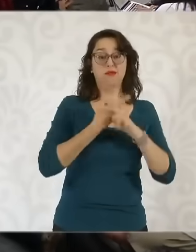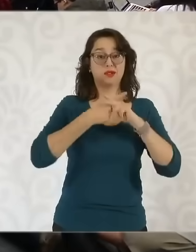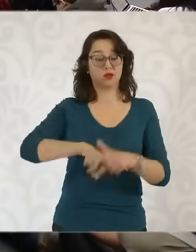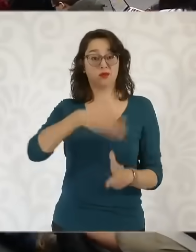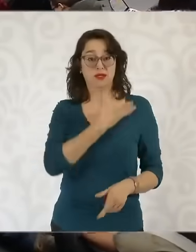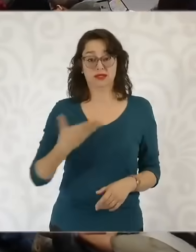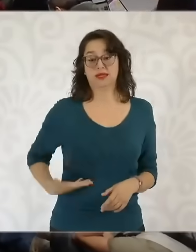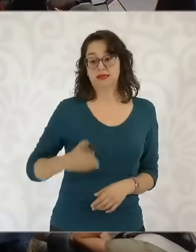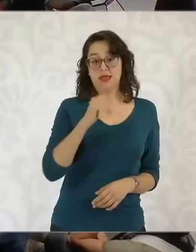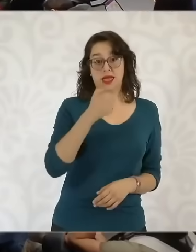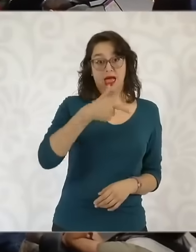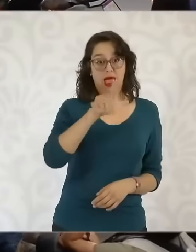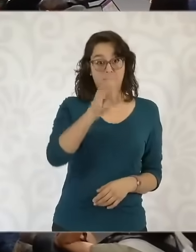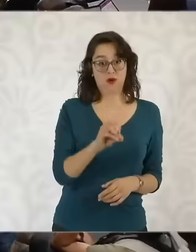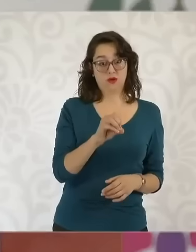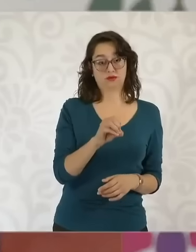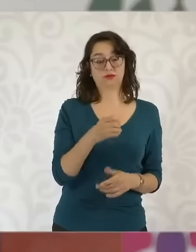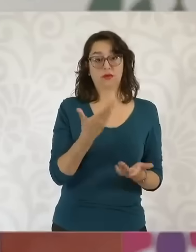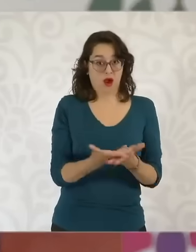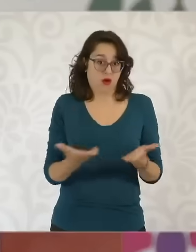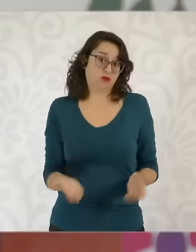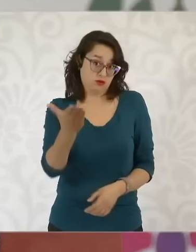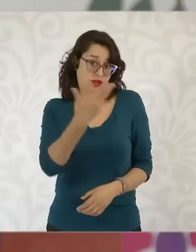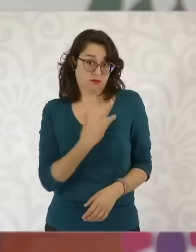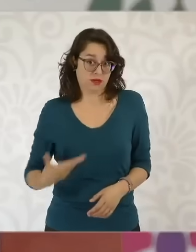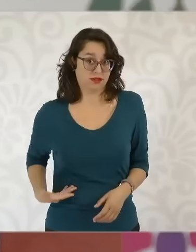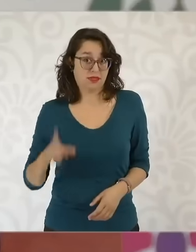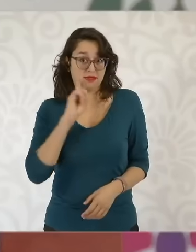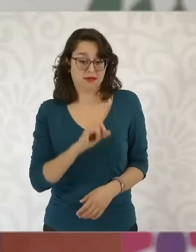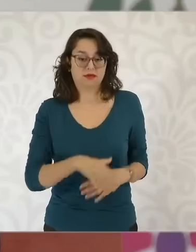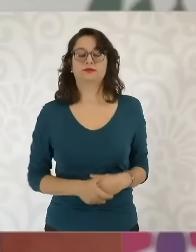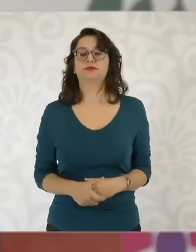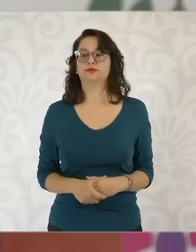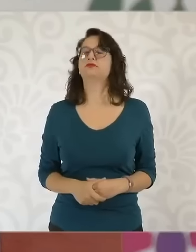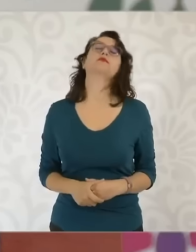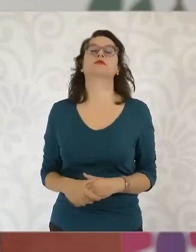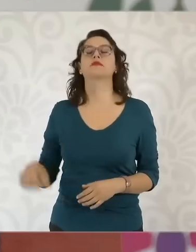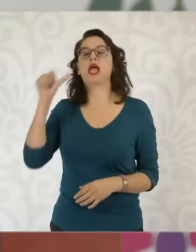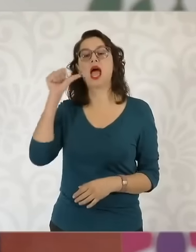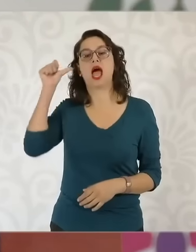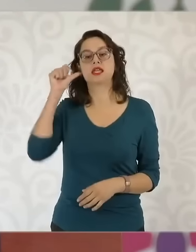el suyo Sí. Ayer hubo dos muy buenas noticias para México. Uno es la noticia del crecimiento